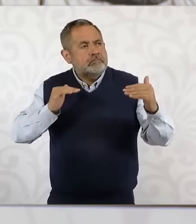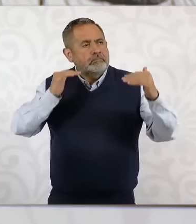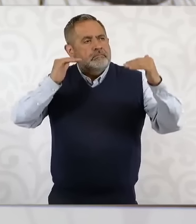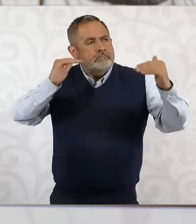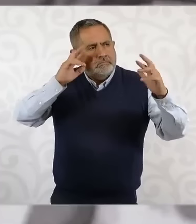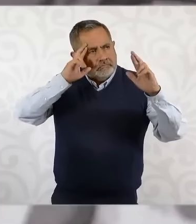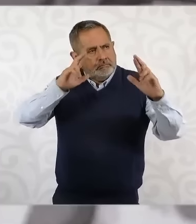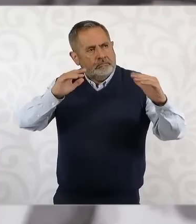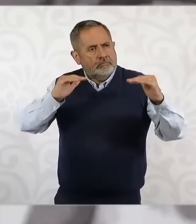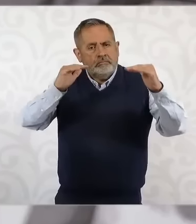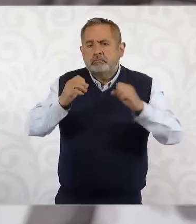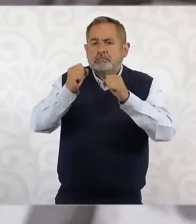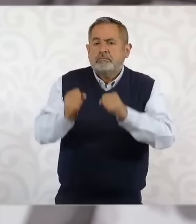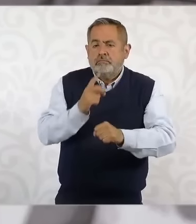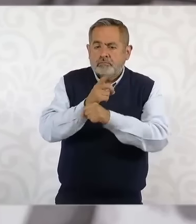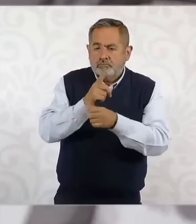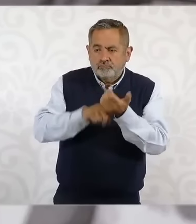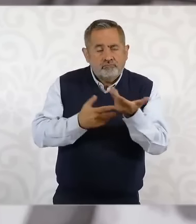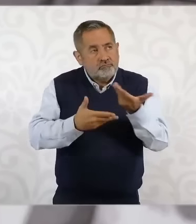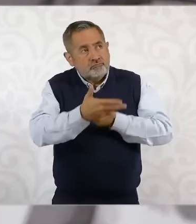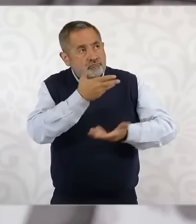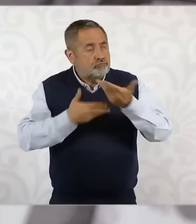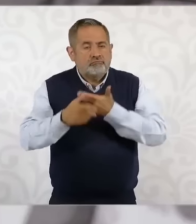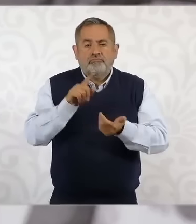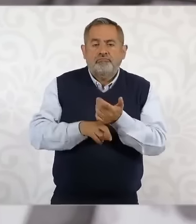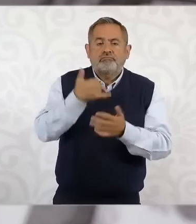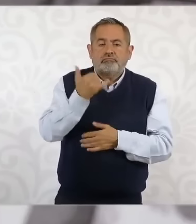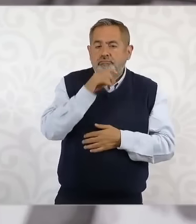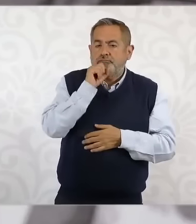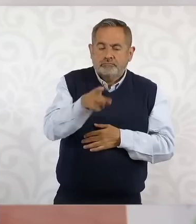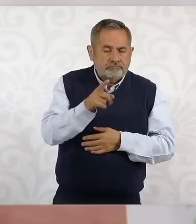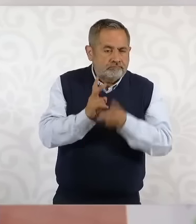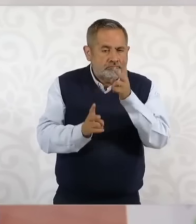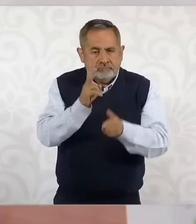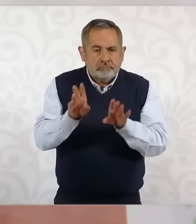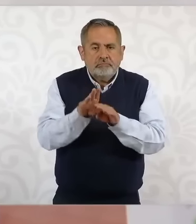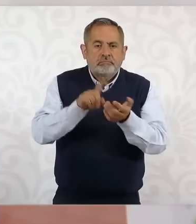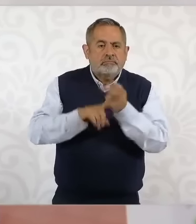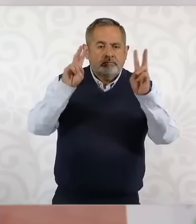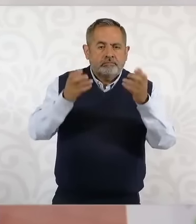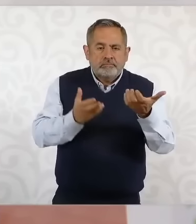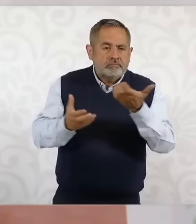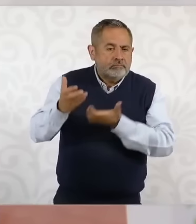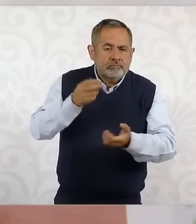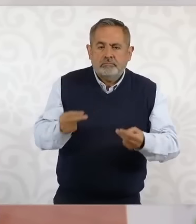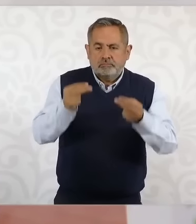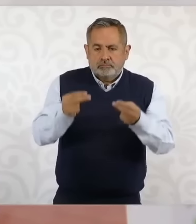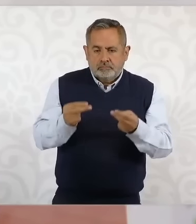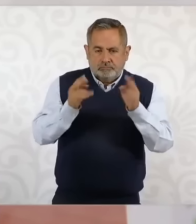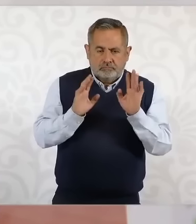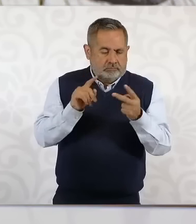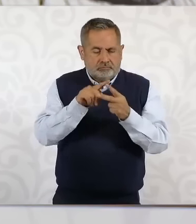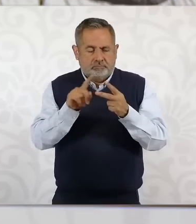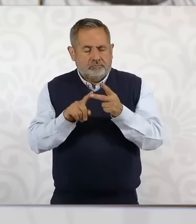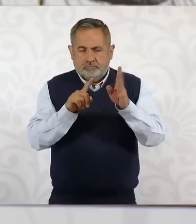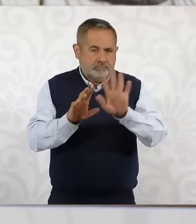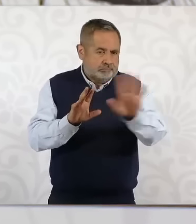en la seguridad y eh hablamos también de los temas comerciales. Entonces es muy importante que sepan